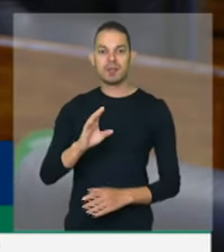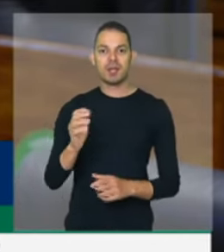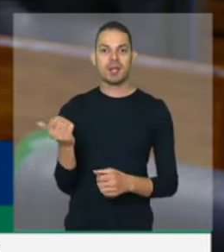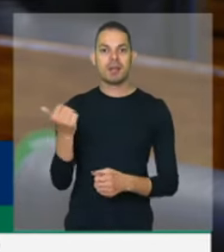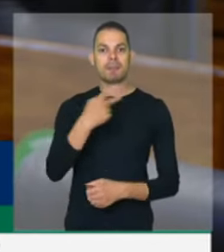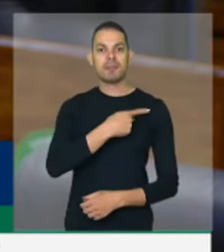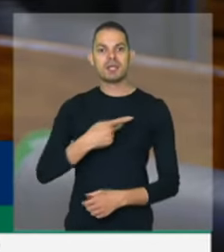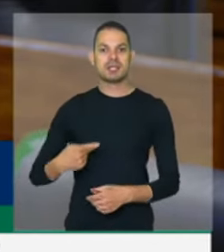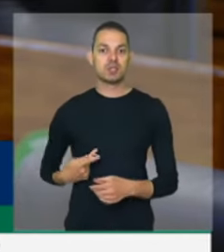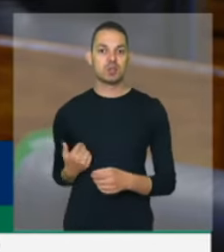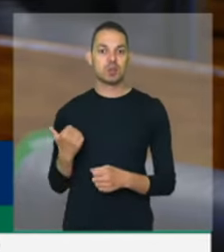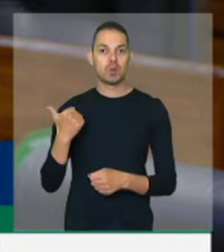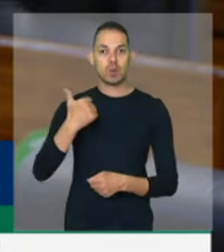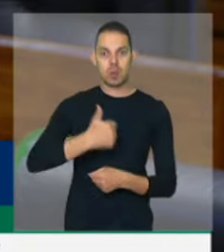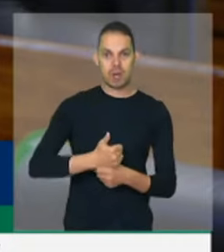REPÚBLICA, DOIS PARTICIPARAM QUE ESTÃO VIVOS MICHEL TEMER